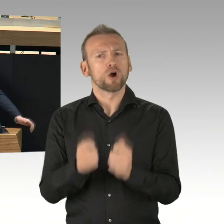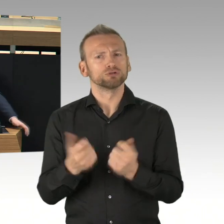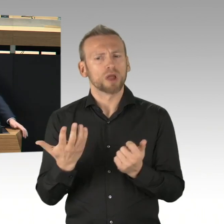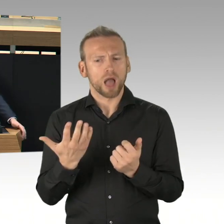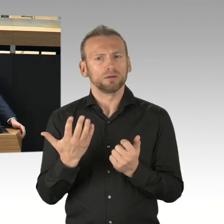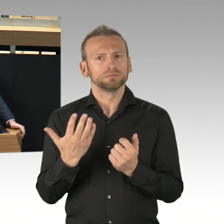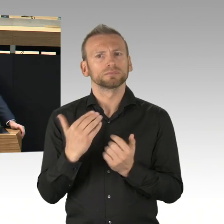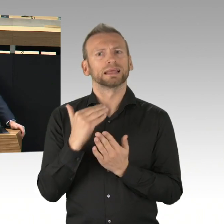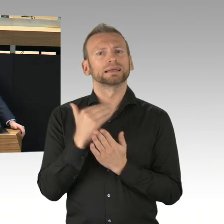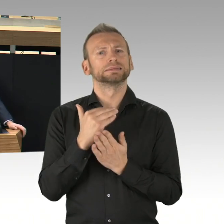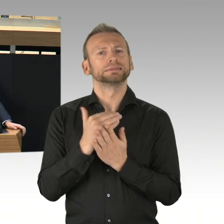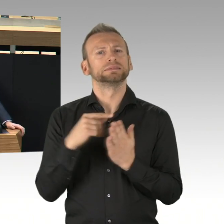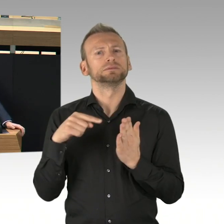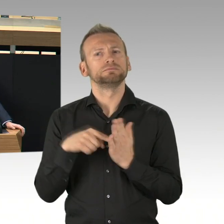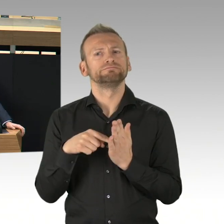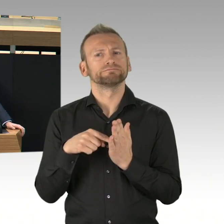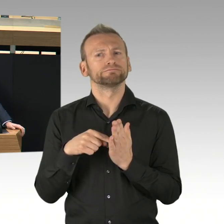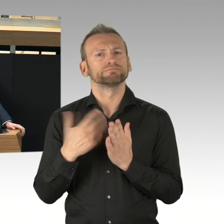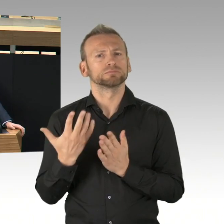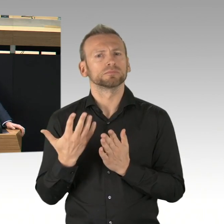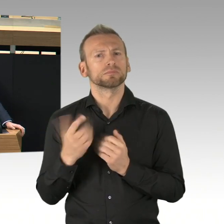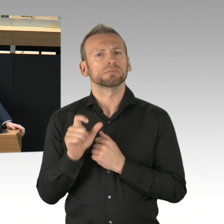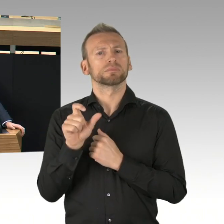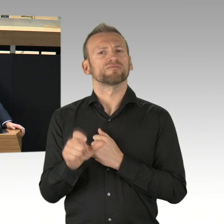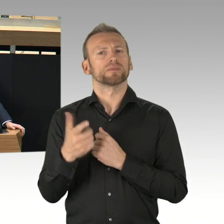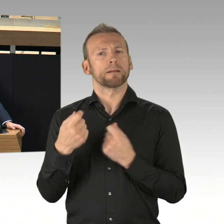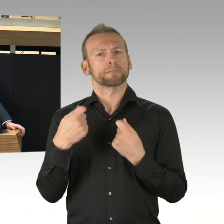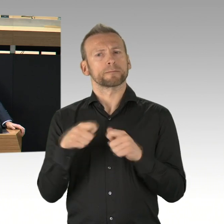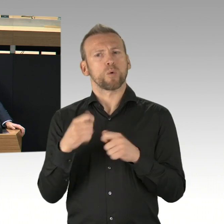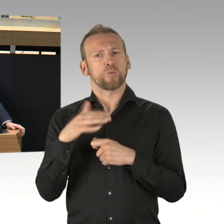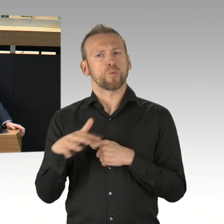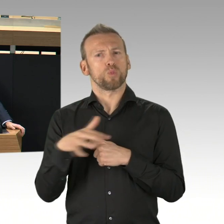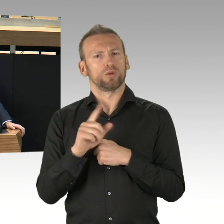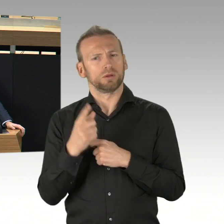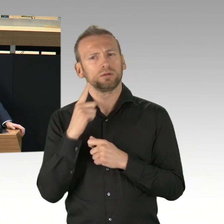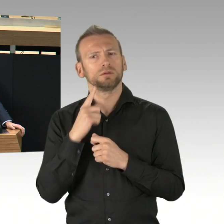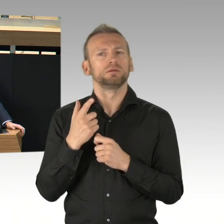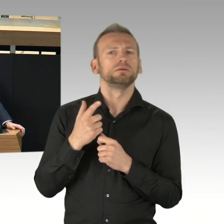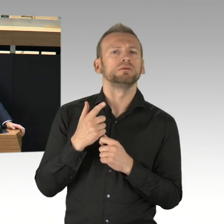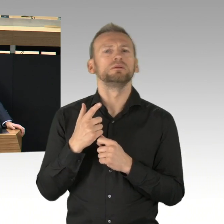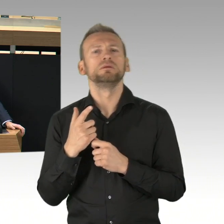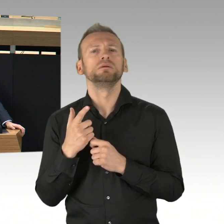Sie haben sich auch nicht auf die Debatte eingelassen, mit uns über die Frage der Subjekt- und Objekt-Förderung zu streiten.